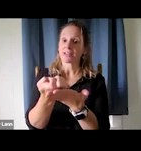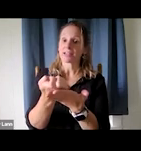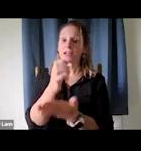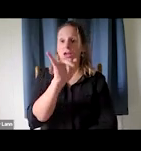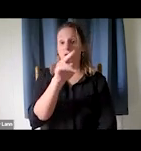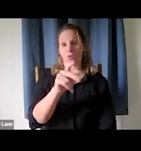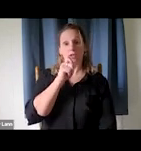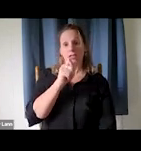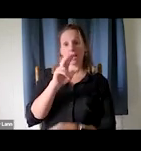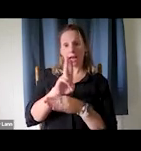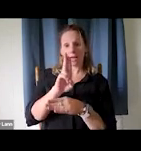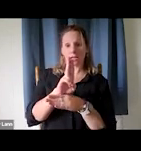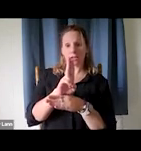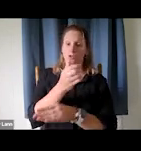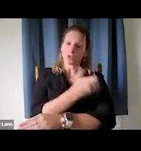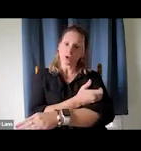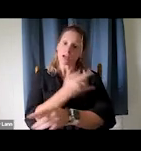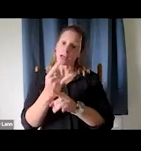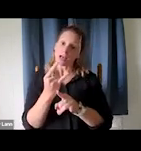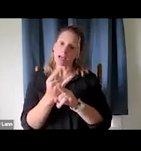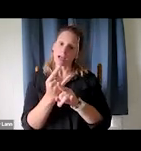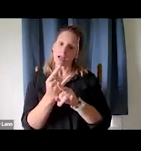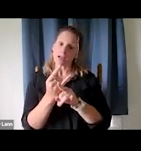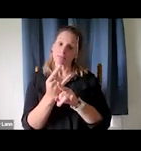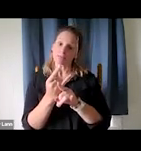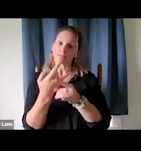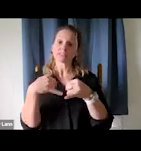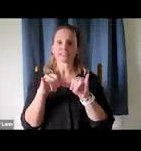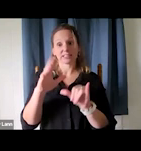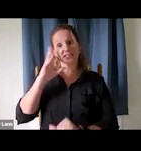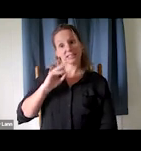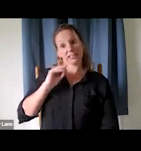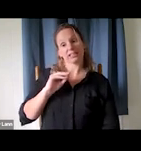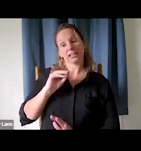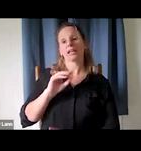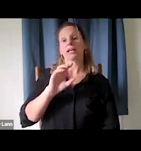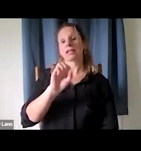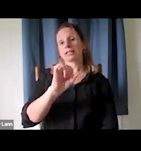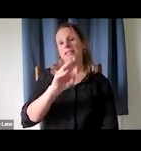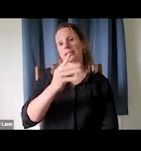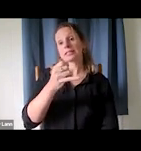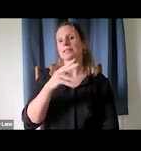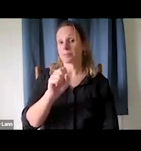no consumía drogas ni alcohol, aún experimentaba síntomas. Y pueden encontrar eso documentado